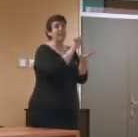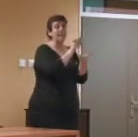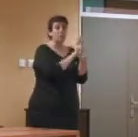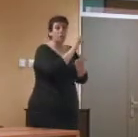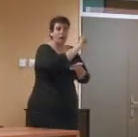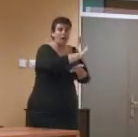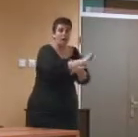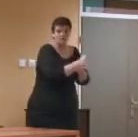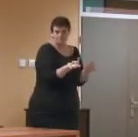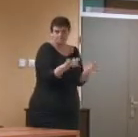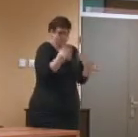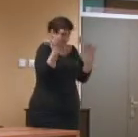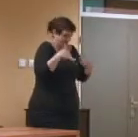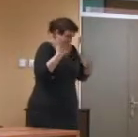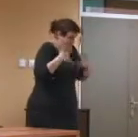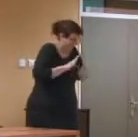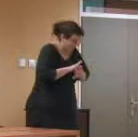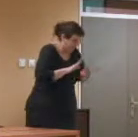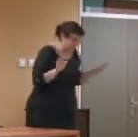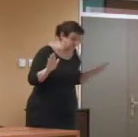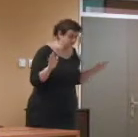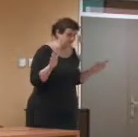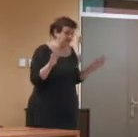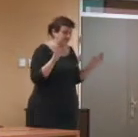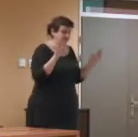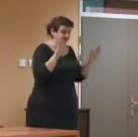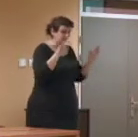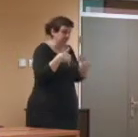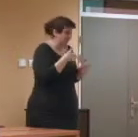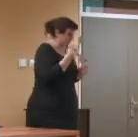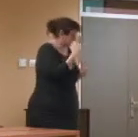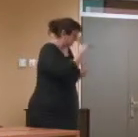que es tan bueno, que en fin, muchas cosas me las han puesto en bandeja,